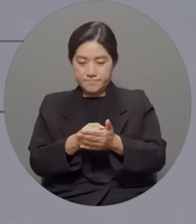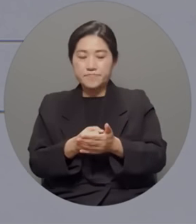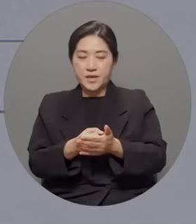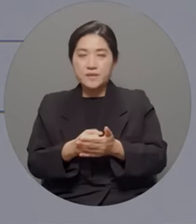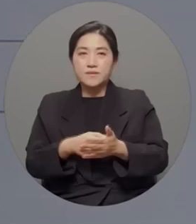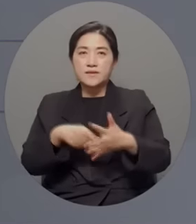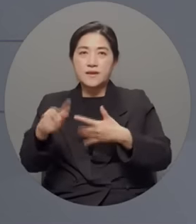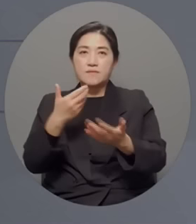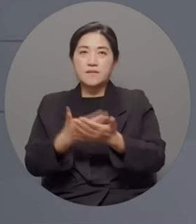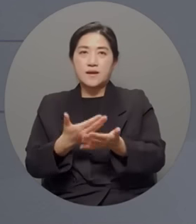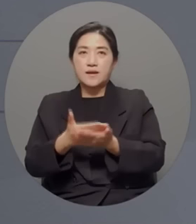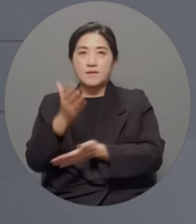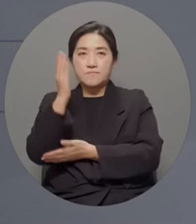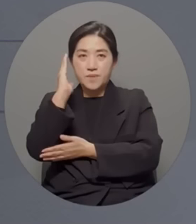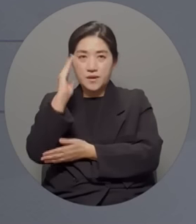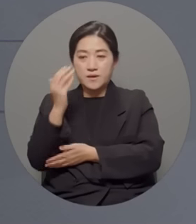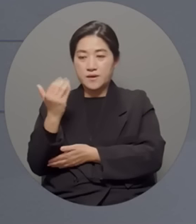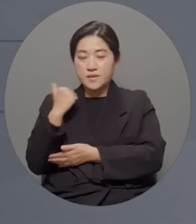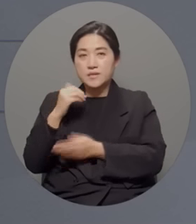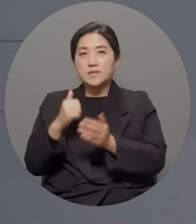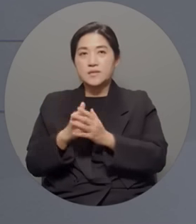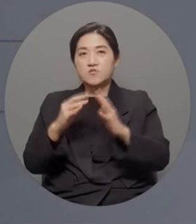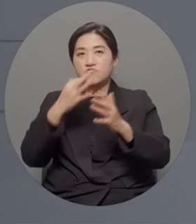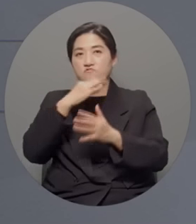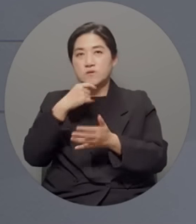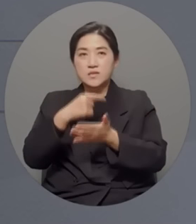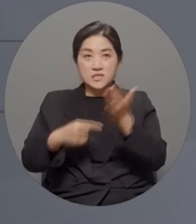달라고 했습니다.